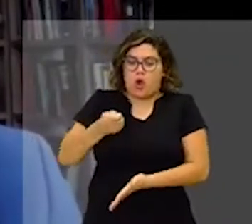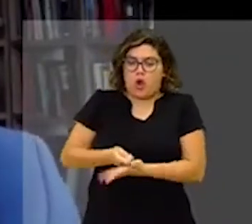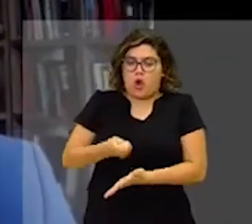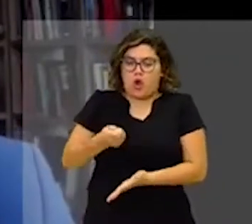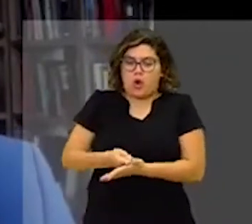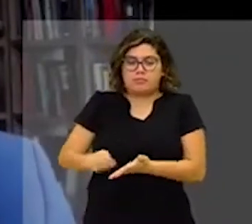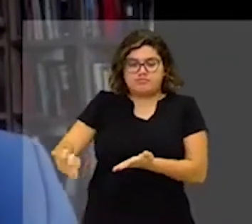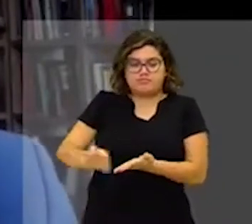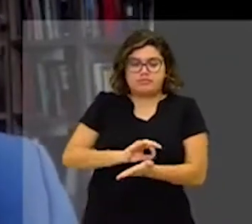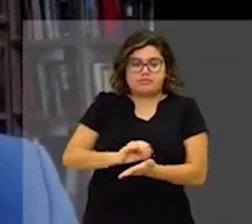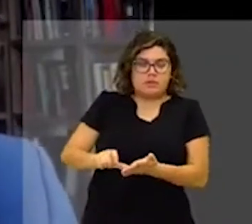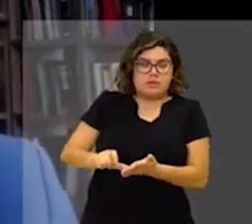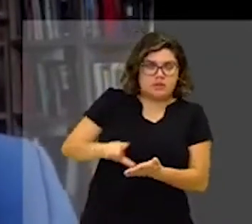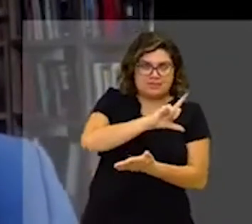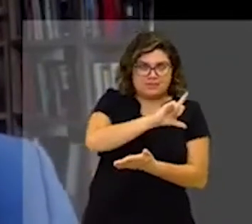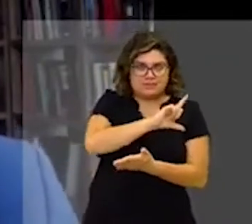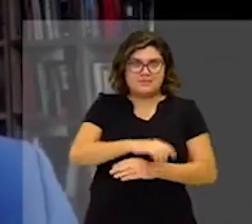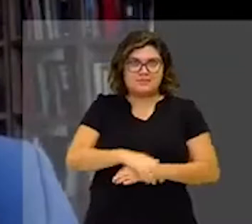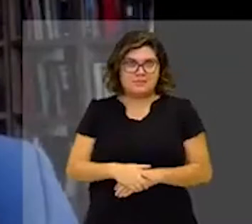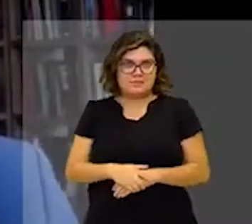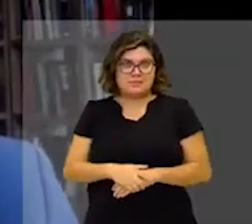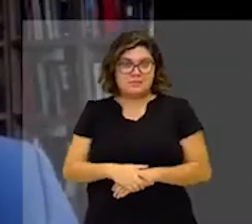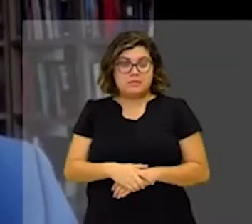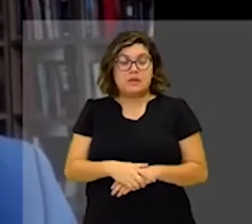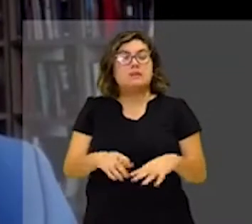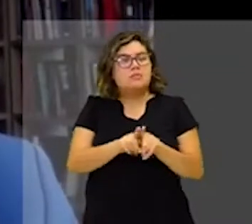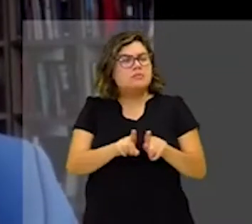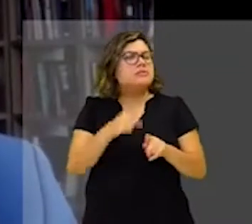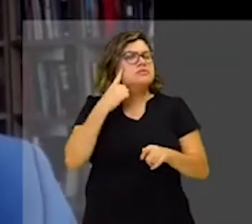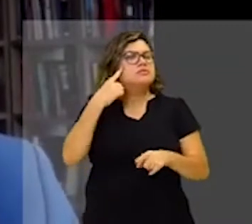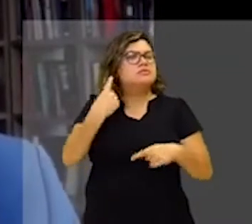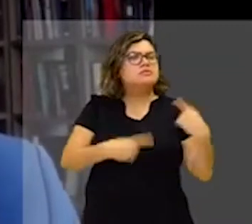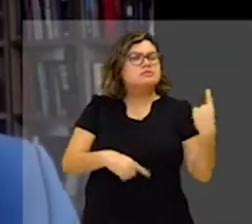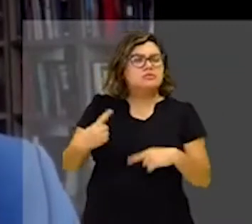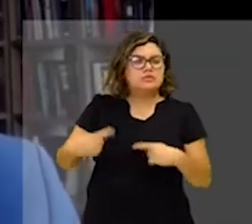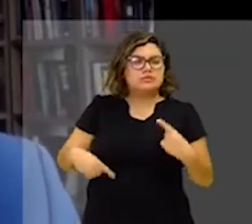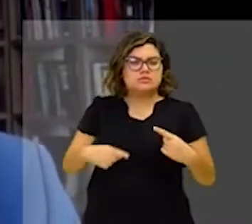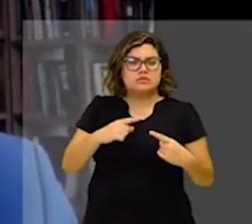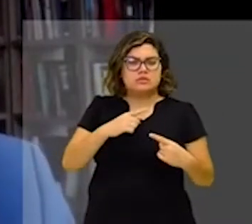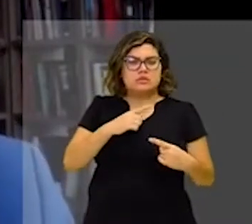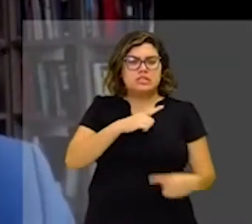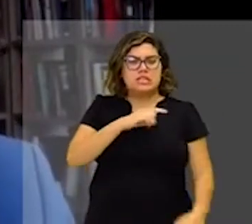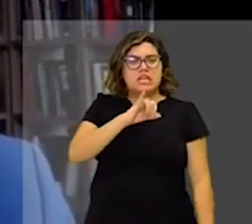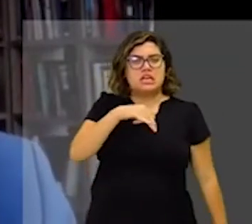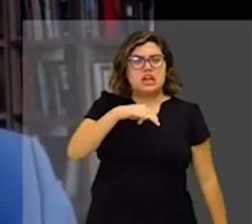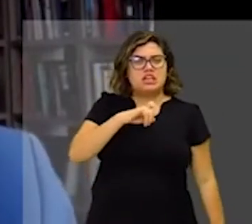também discutimos condições de elegibilidade e de inelegibilidade que o registro candidatura